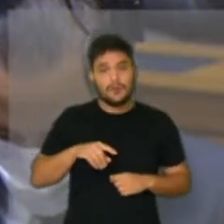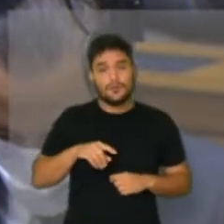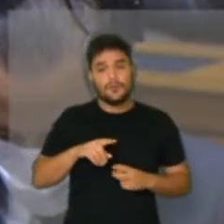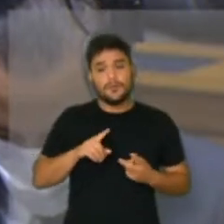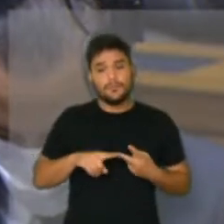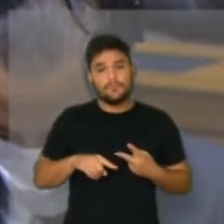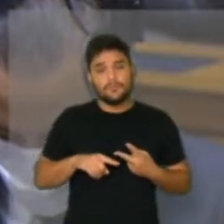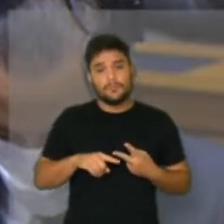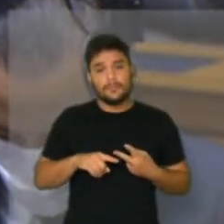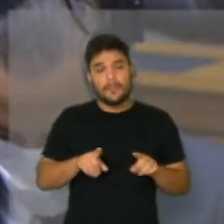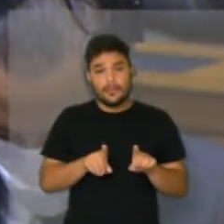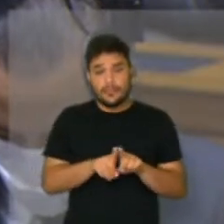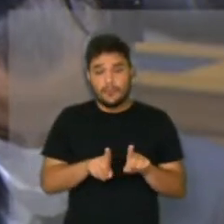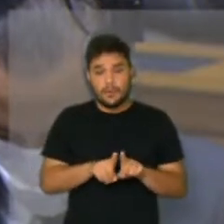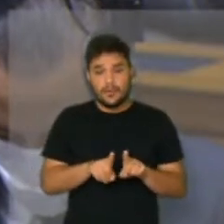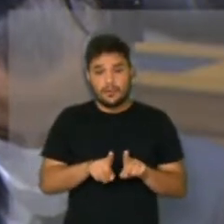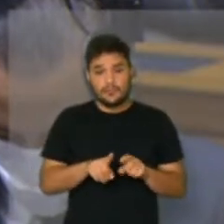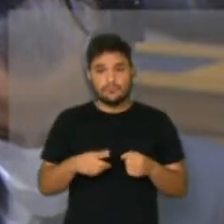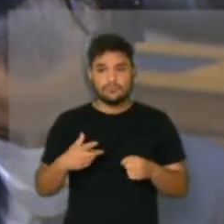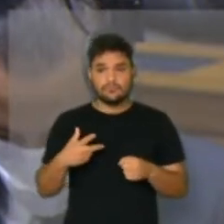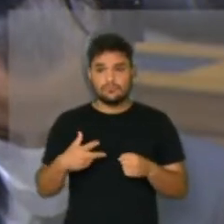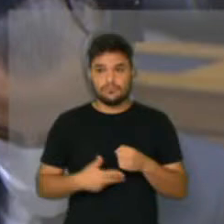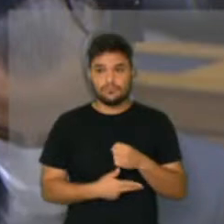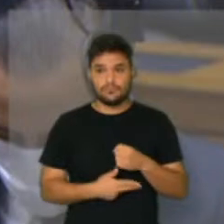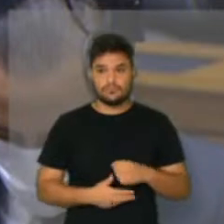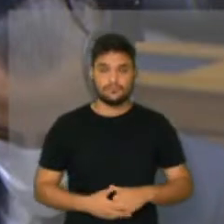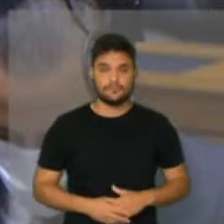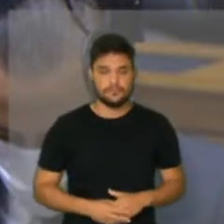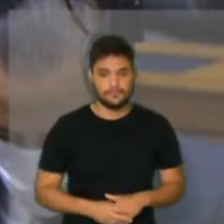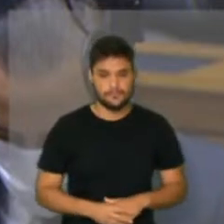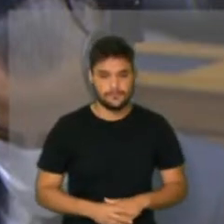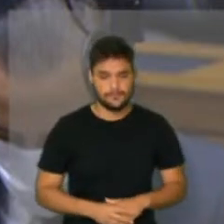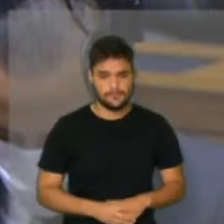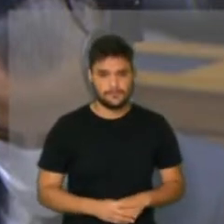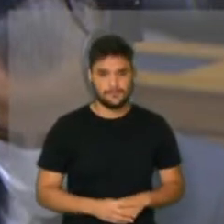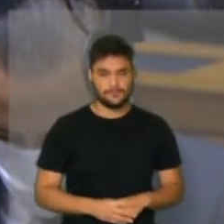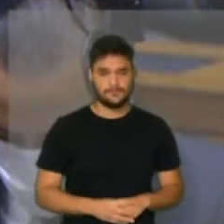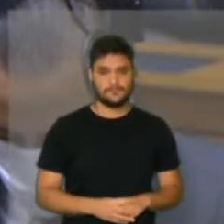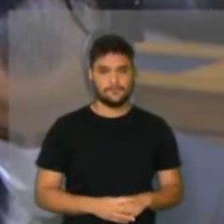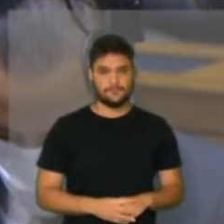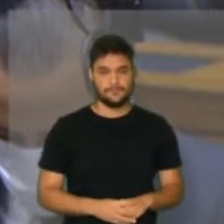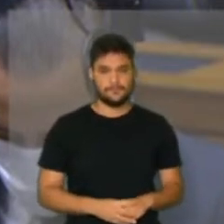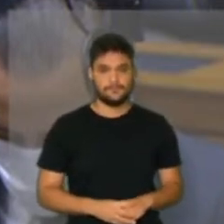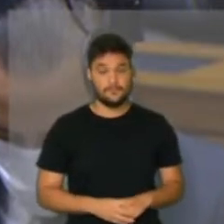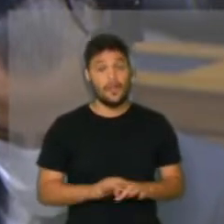PRINCÍPIOS, MAS TAMBÉM... [SOA A CAMPAINHA] MAS TAMBÉM COLOCANDO A QUESTÃO DE SUBSÍDIO ATRAVÀS DO AUXÍLIO